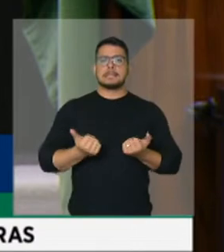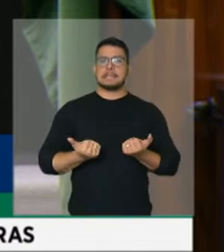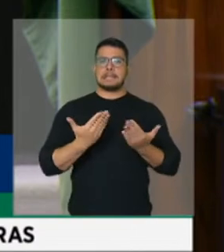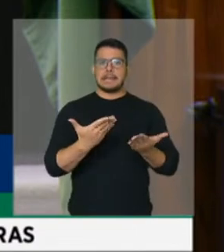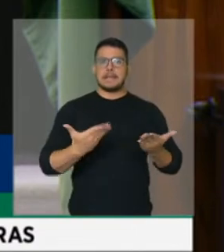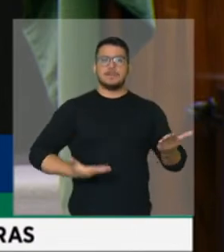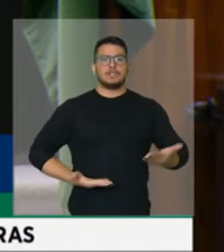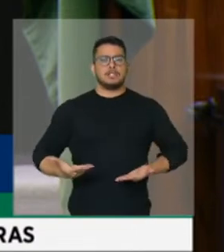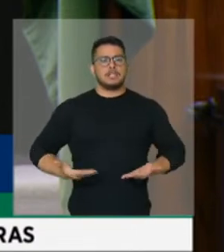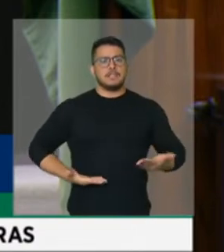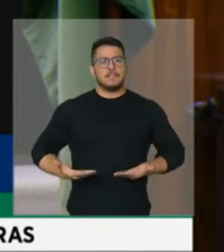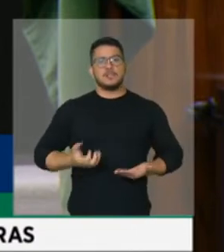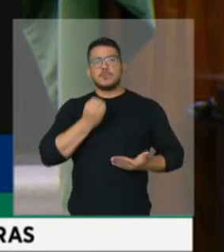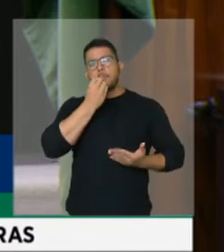PORQUE A BUSCA DE LUCRO... É INCOMPATÍVEL NO SETOR